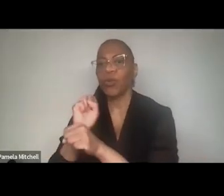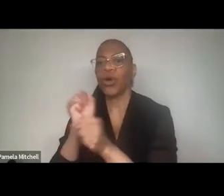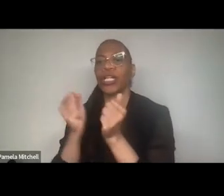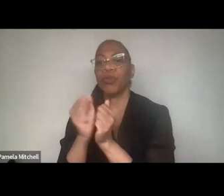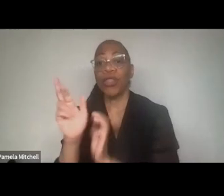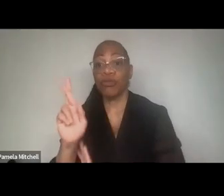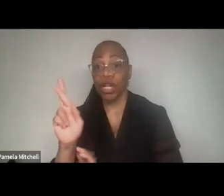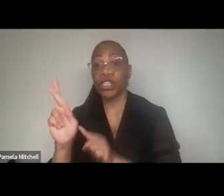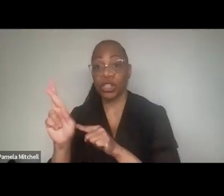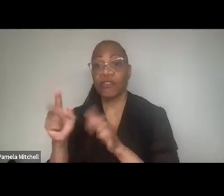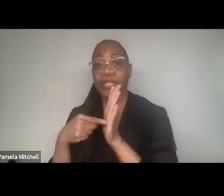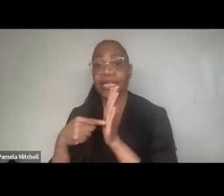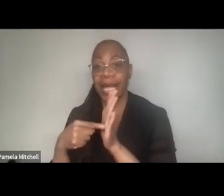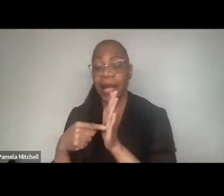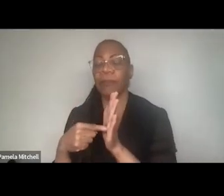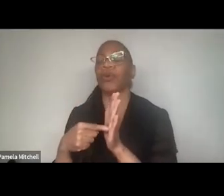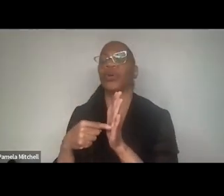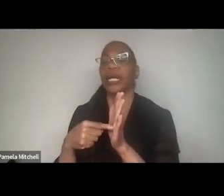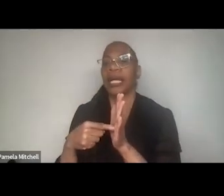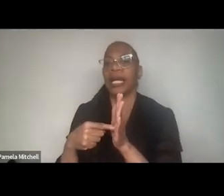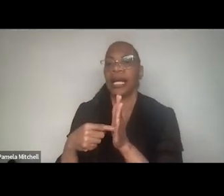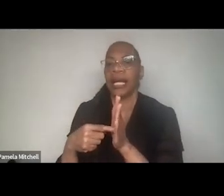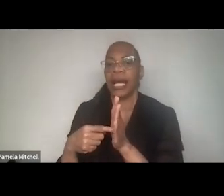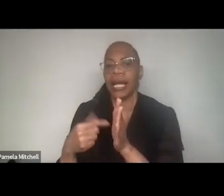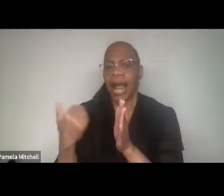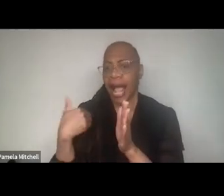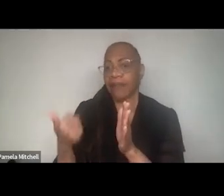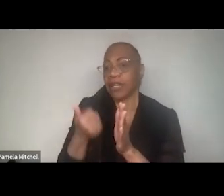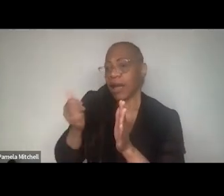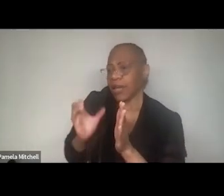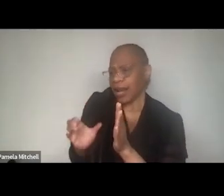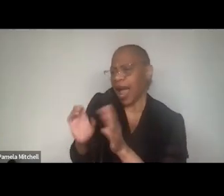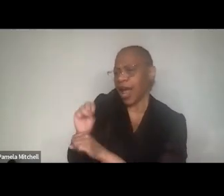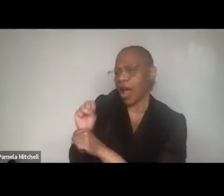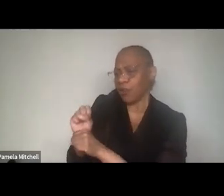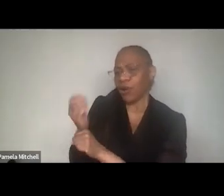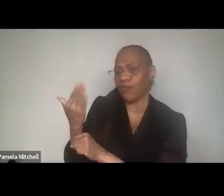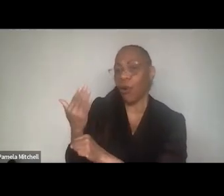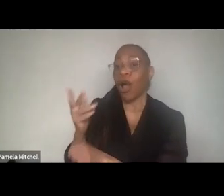Estoy bastante seguro de que trabajaba con Richard, podría haber otro cliente que me llegue a la mente. Había ido a un restaurante una vez